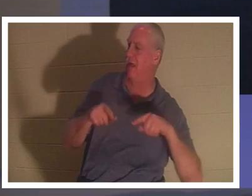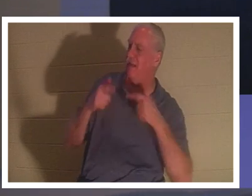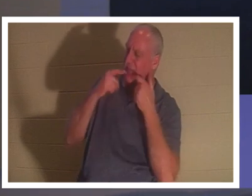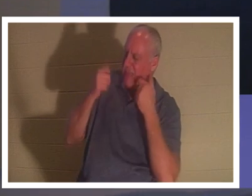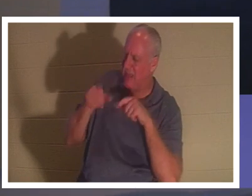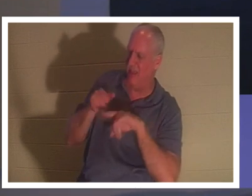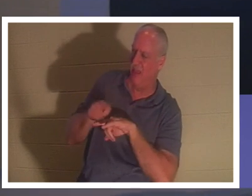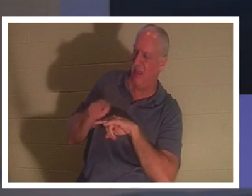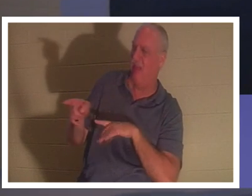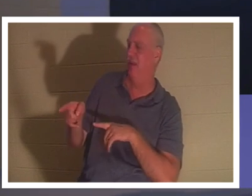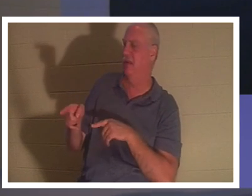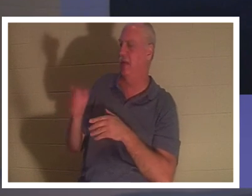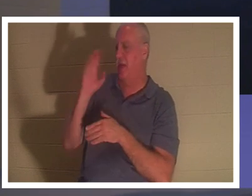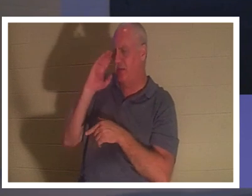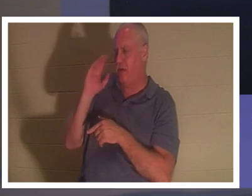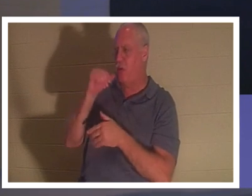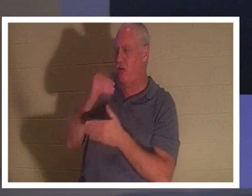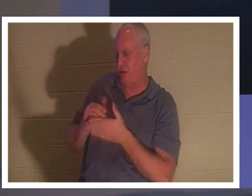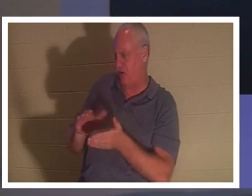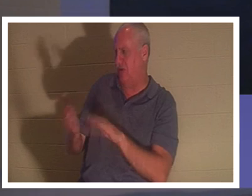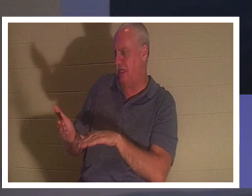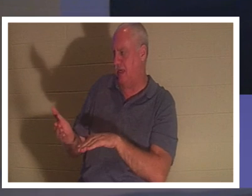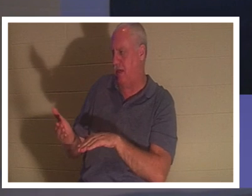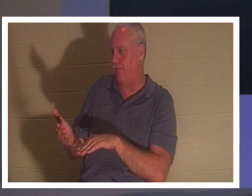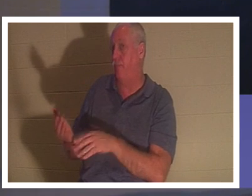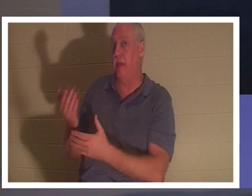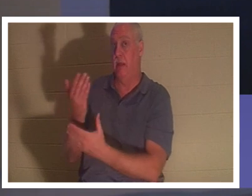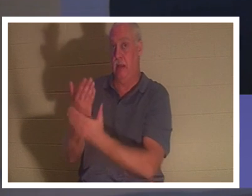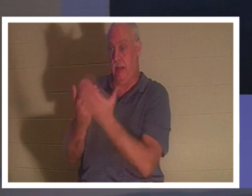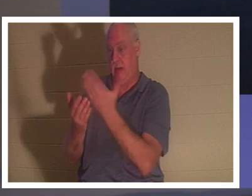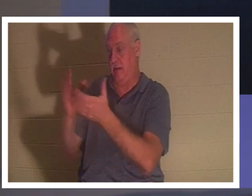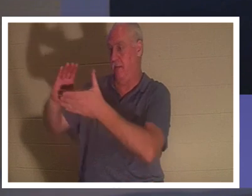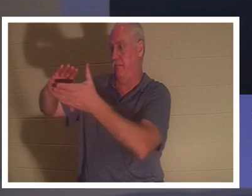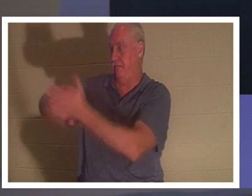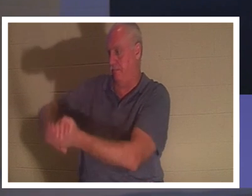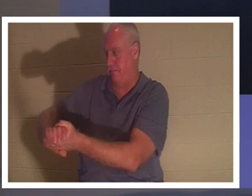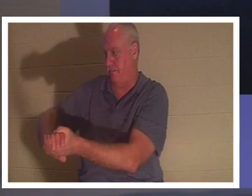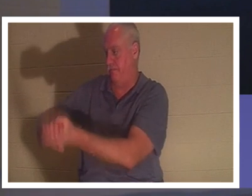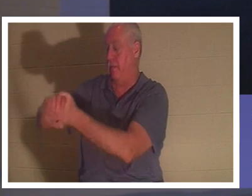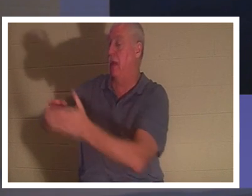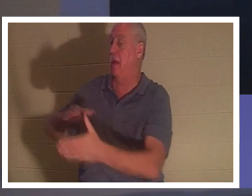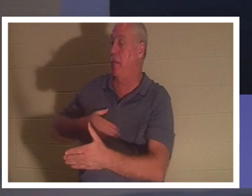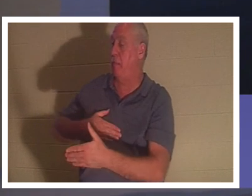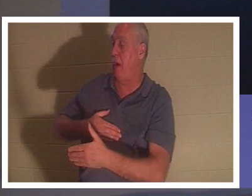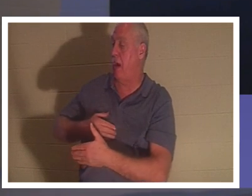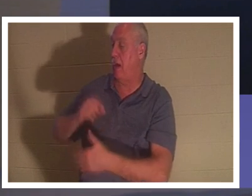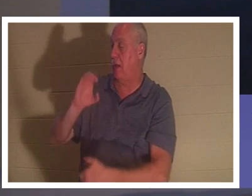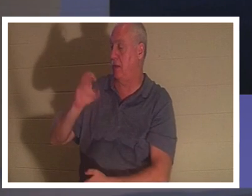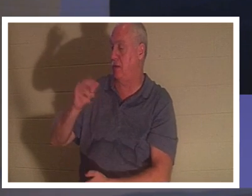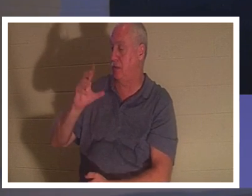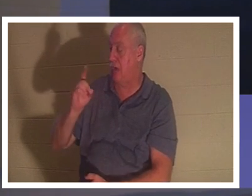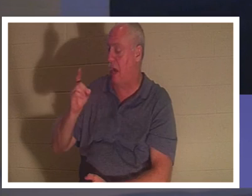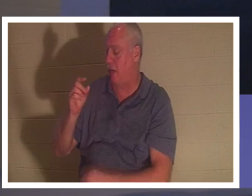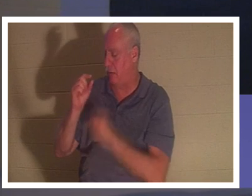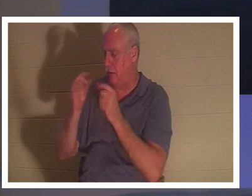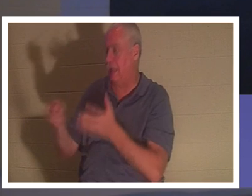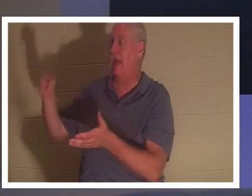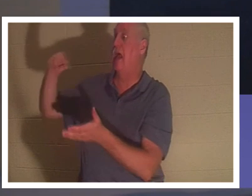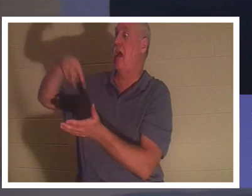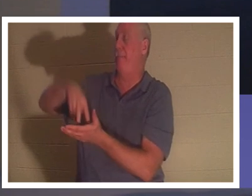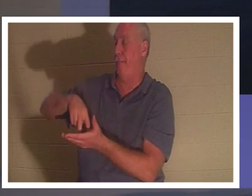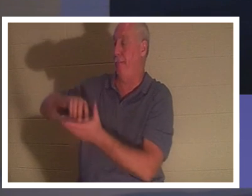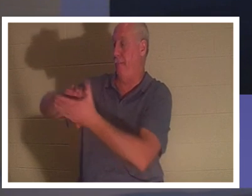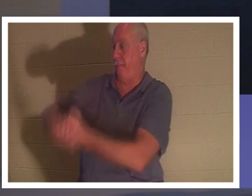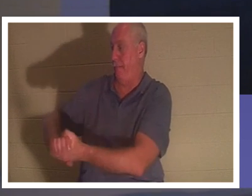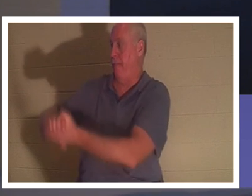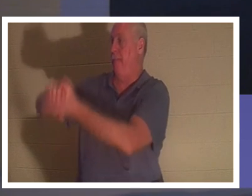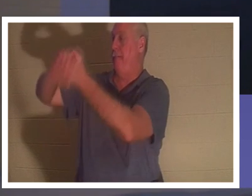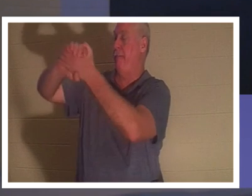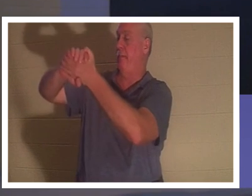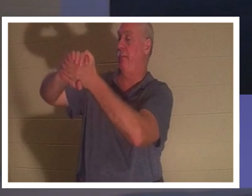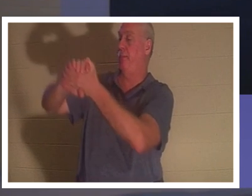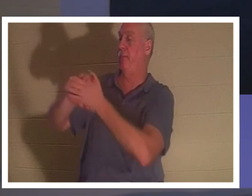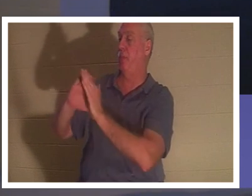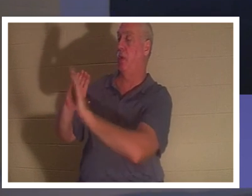qu'elle était morte. Mais il l'a prise par la main et a dit : 'Mon enfant, lève-toi !' Son esprit est revenu." Vous